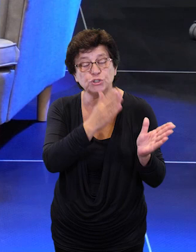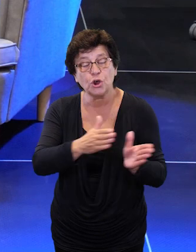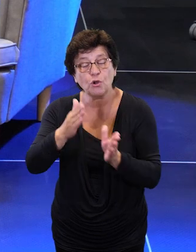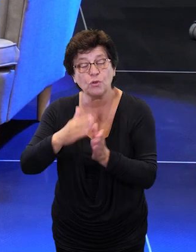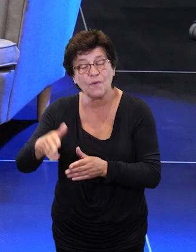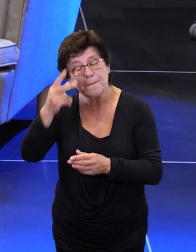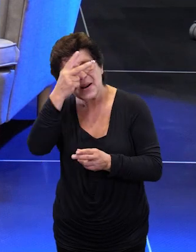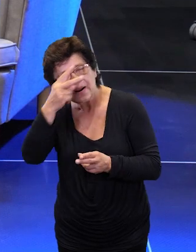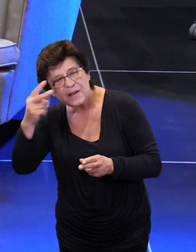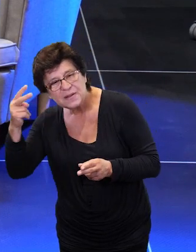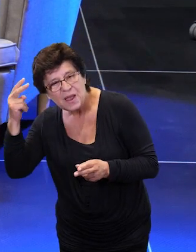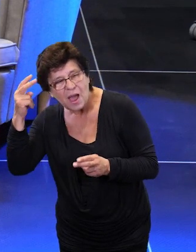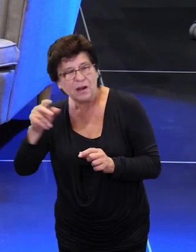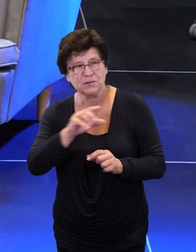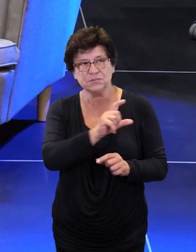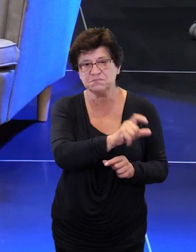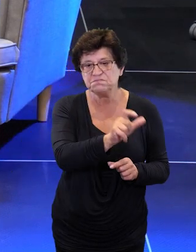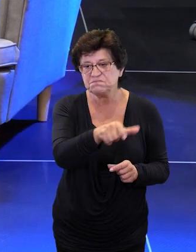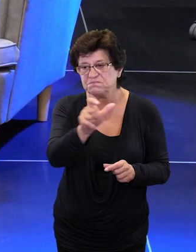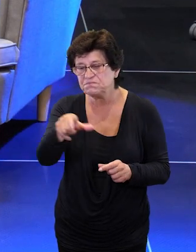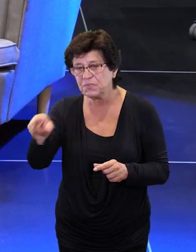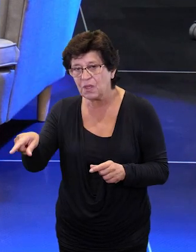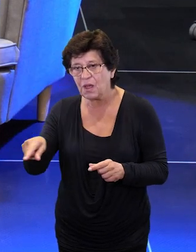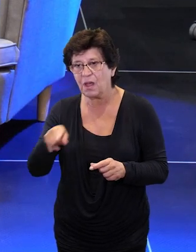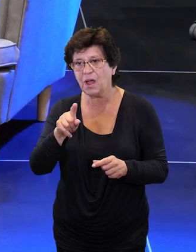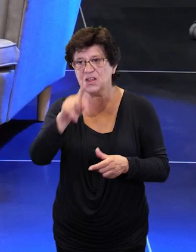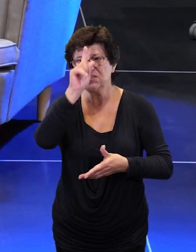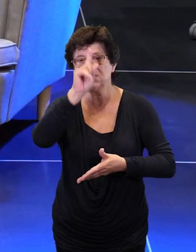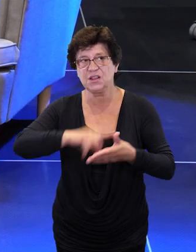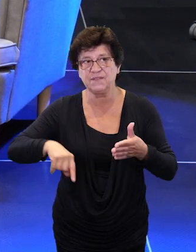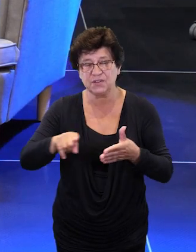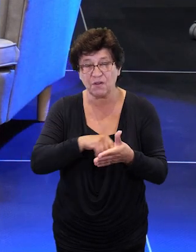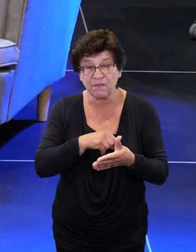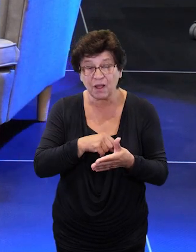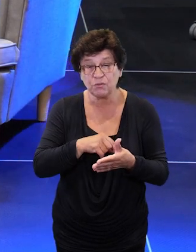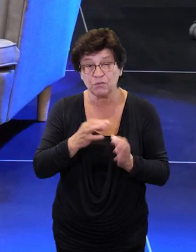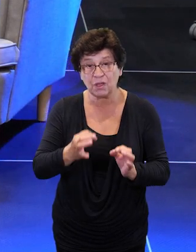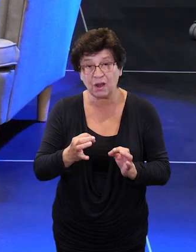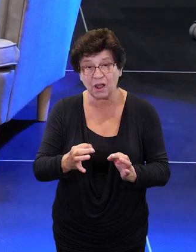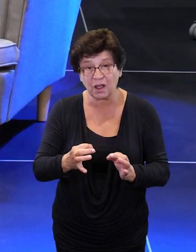To później gdzieś tam zlikwidowano, wyniesiono to